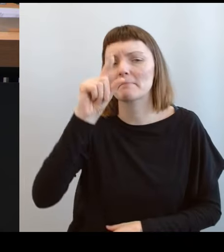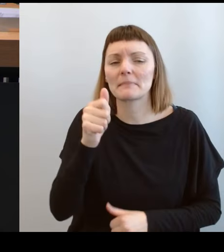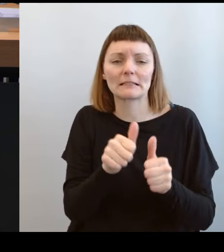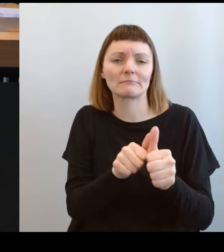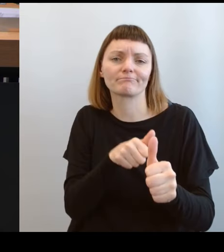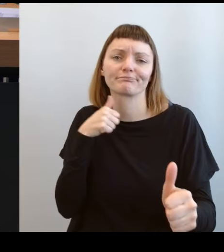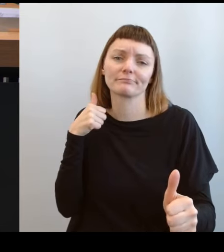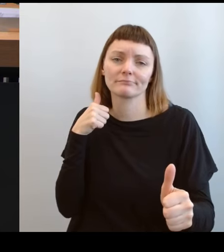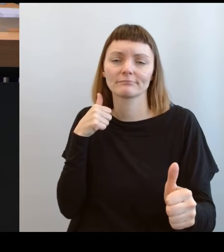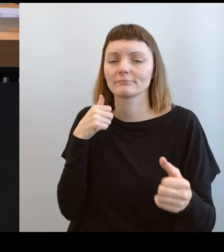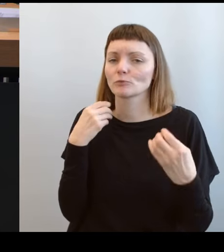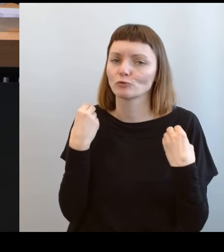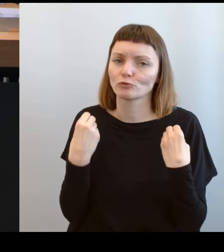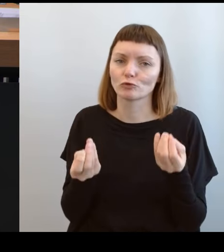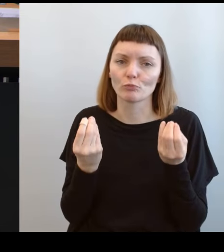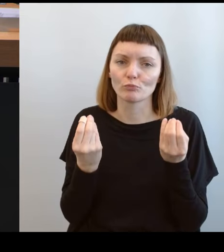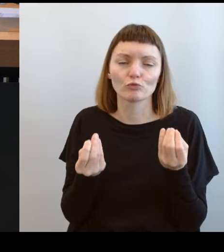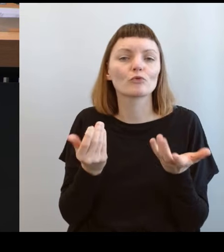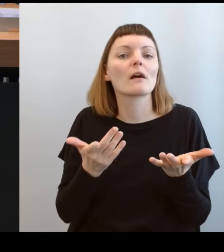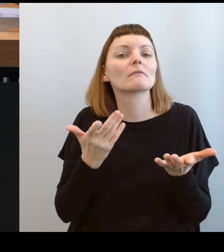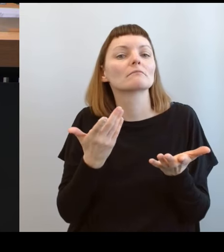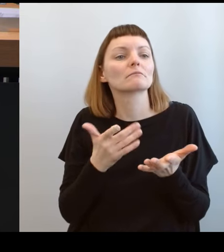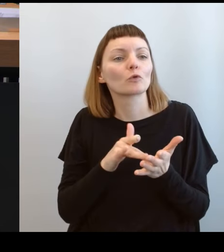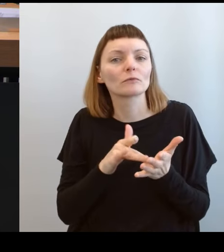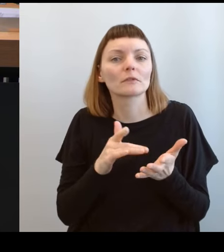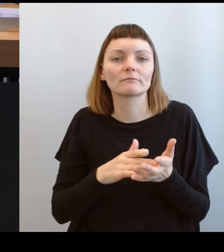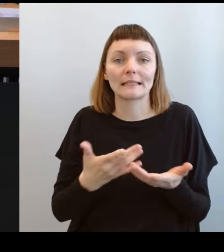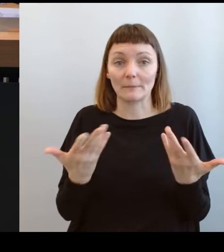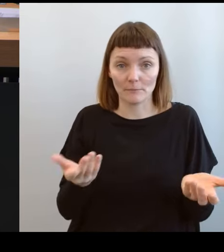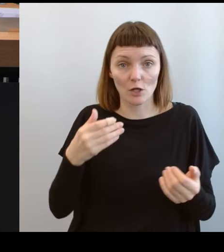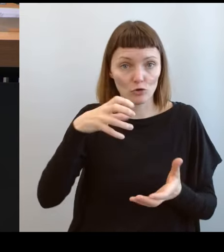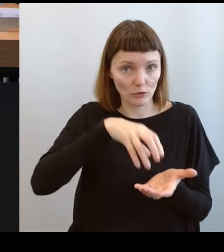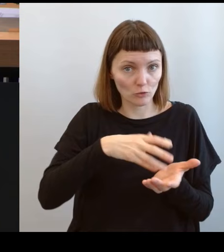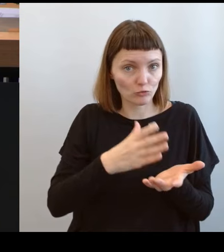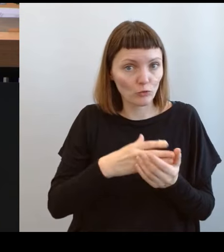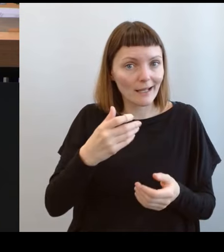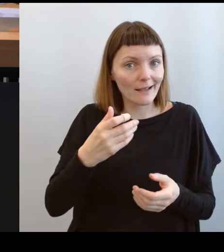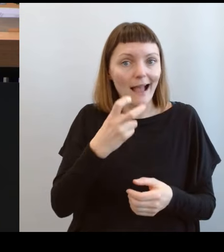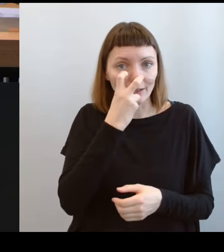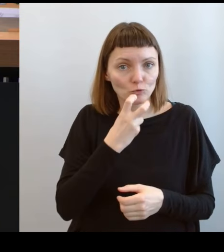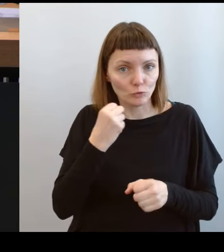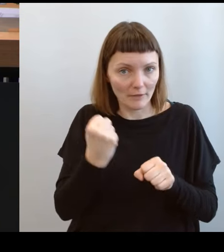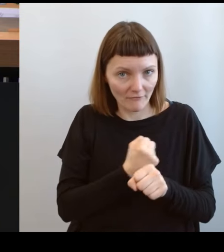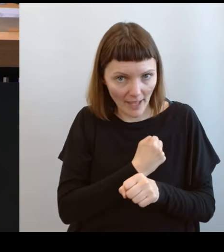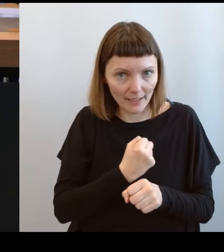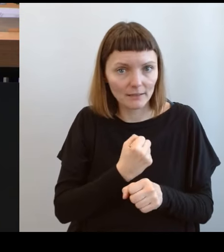gegründet worden sind, zeigen, dass es einen langen Prozess braucht, bis die ersten Auswirkungen wirklich einsetzen.